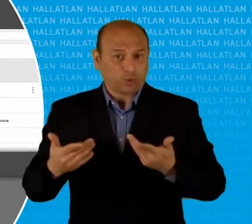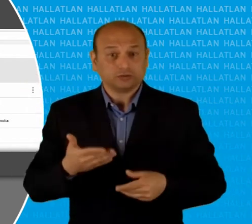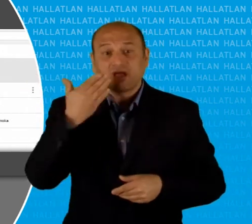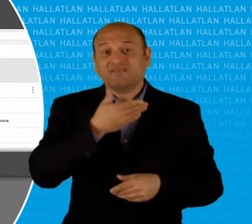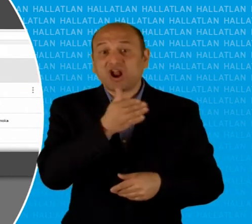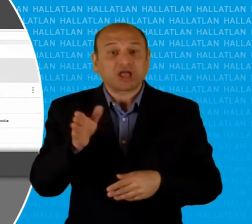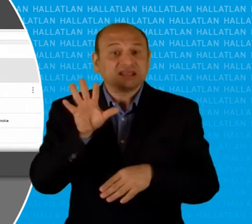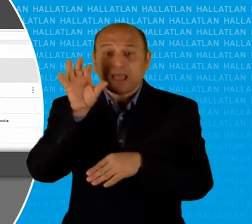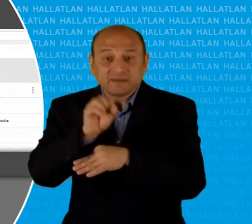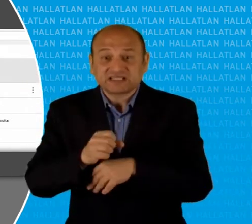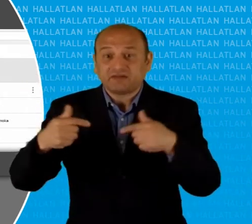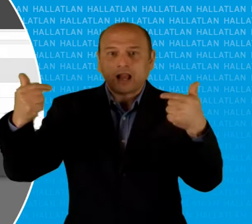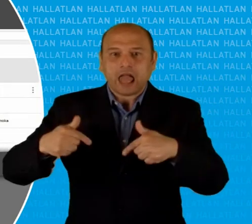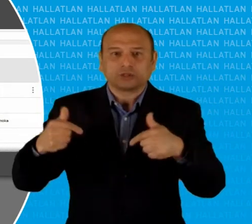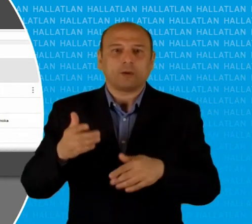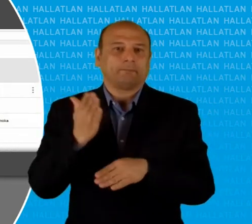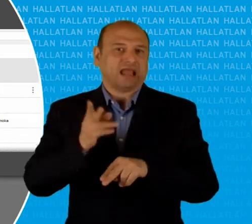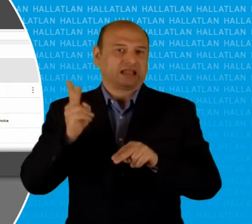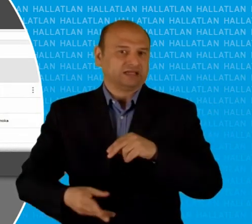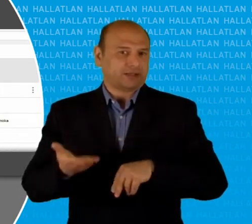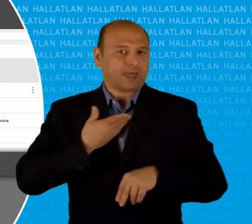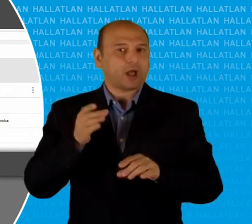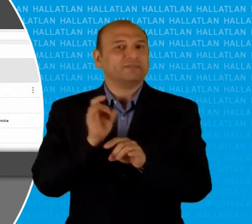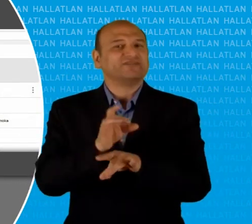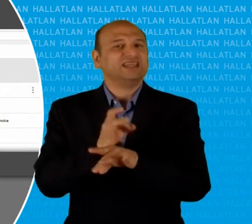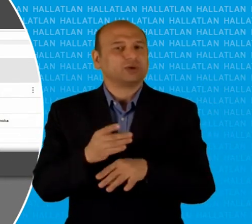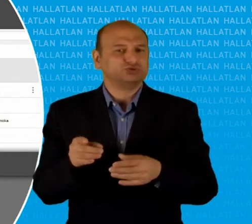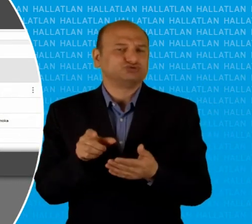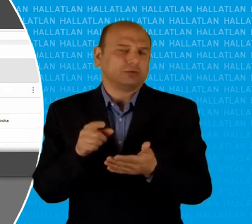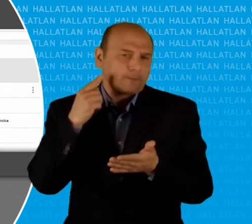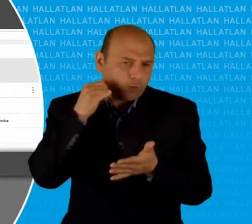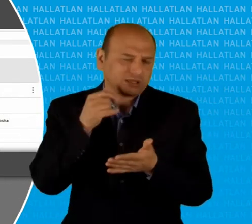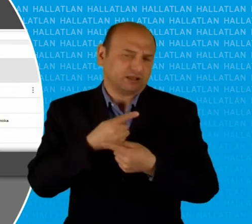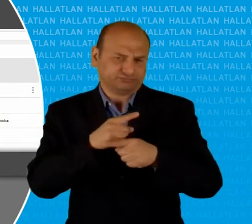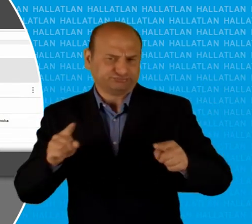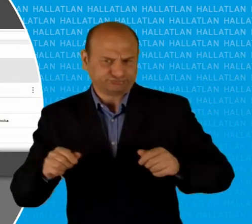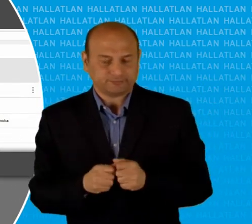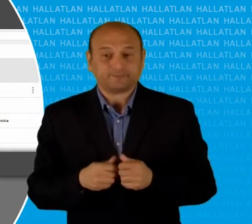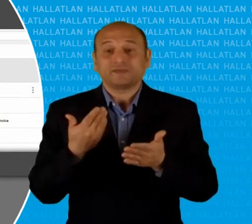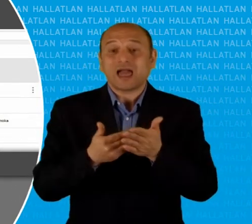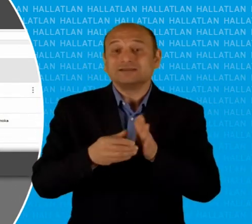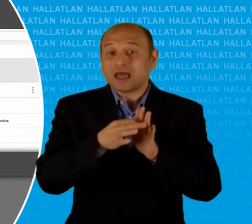ahonnan a gyanútlan felhasználók letöltötték ezeket.